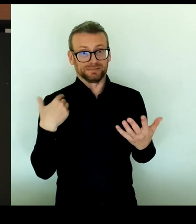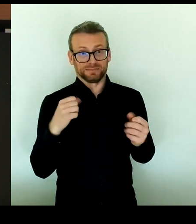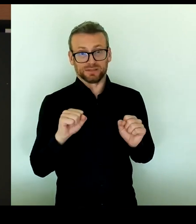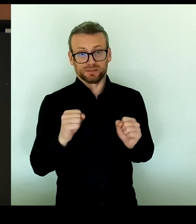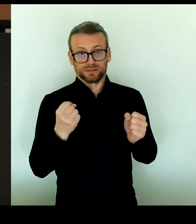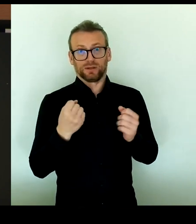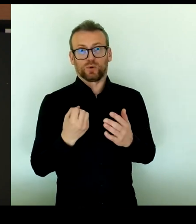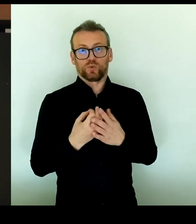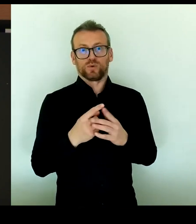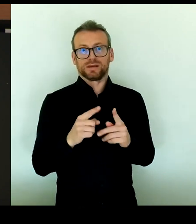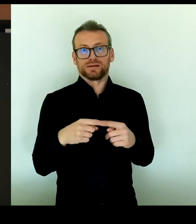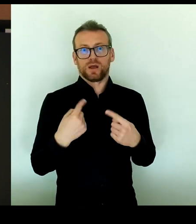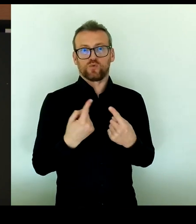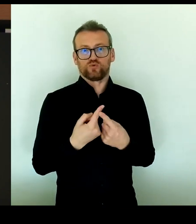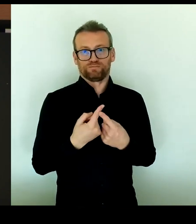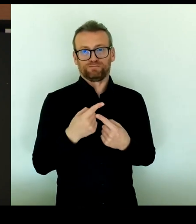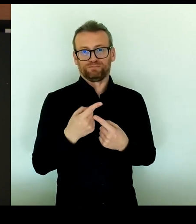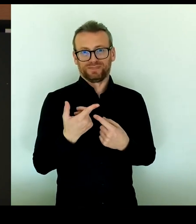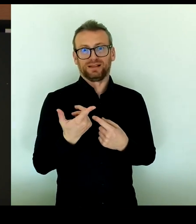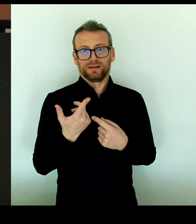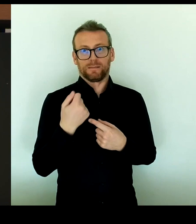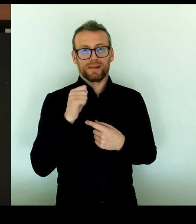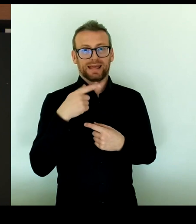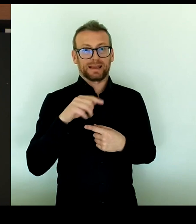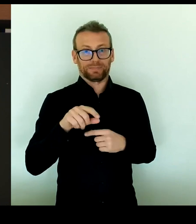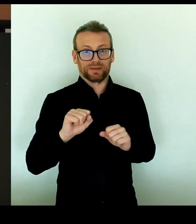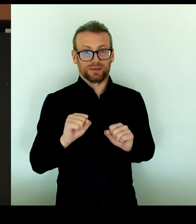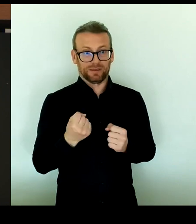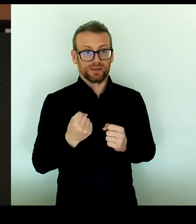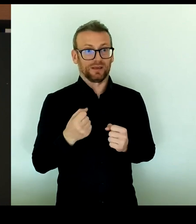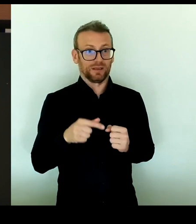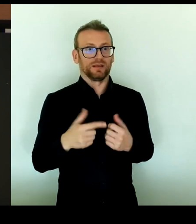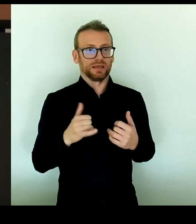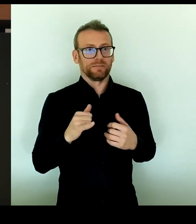unserer Stadt und ihr Bedarf nach geeigneten Räumen und geeigneten Arbeitsbedingungen.